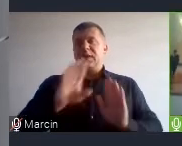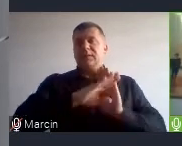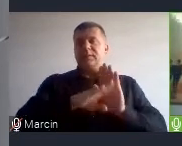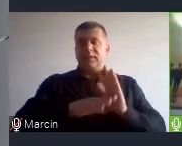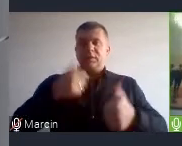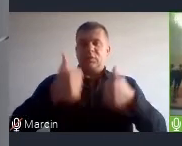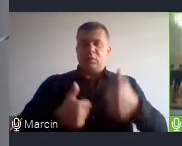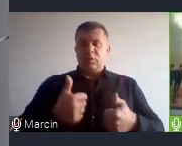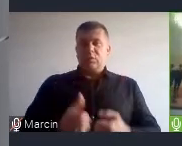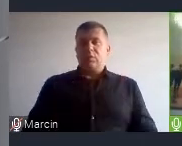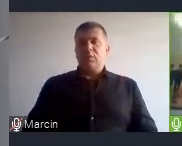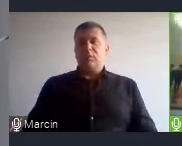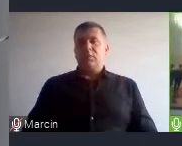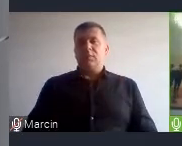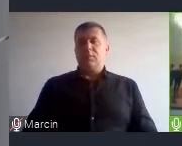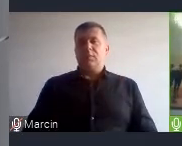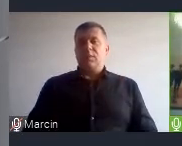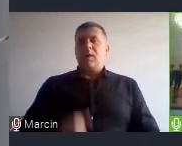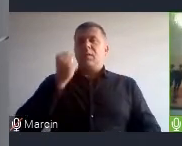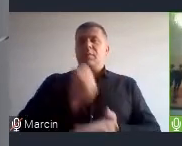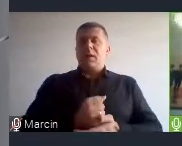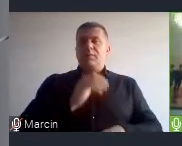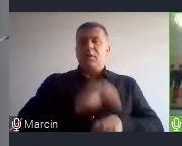i prawie zamówień publicznych.